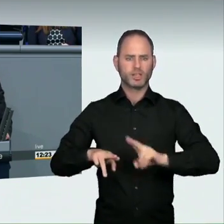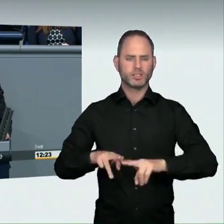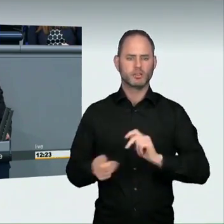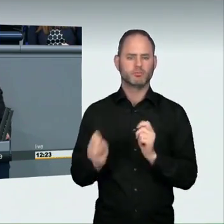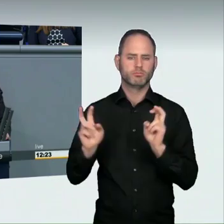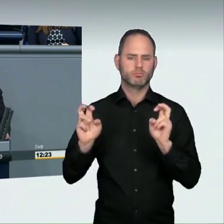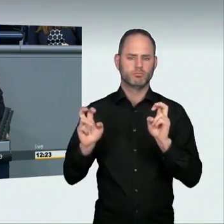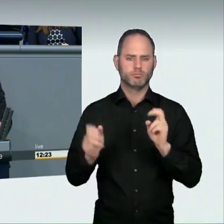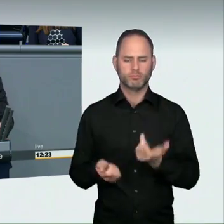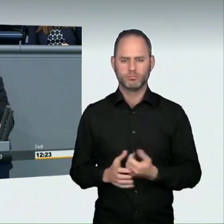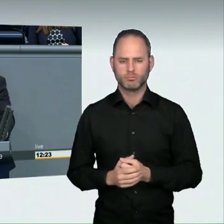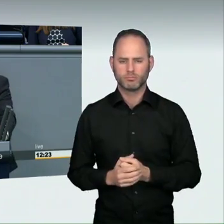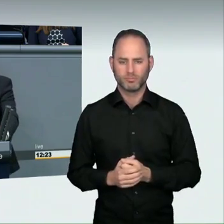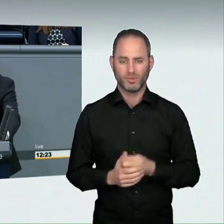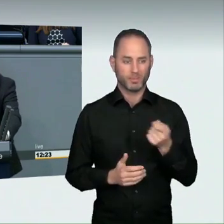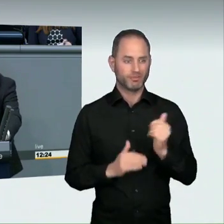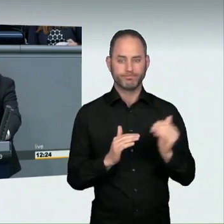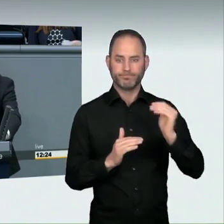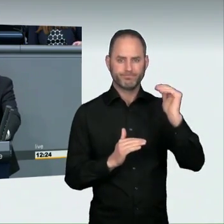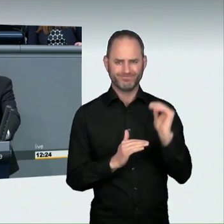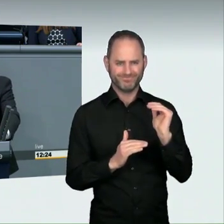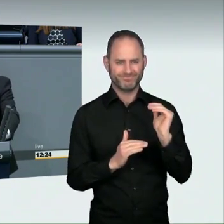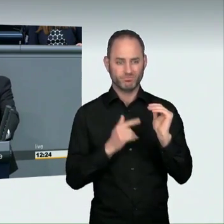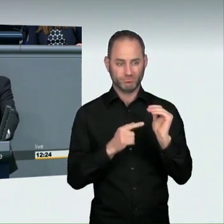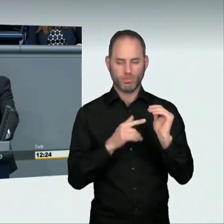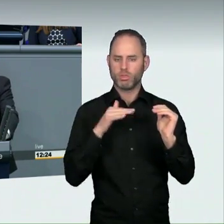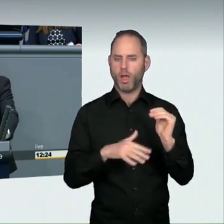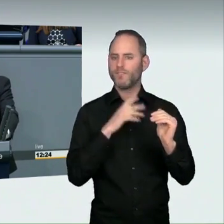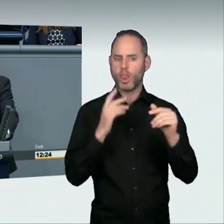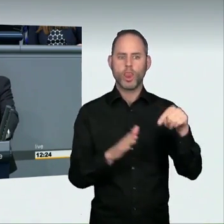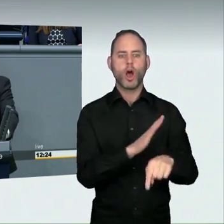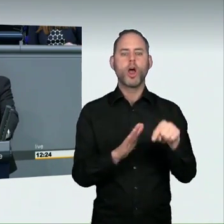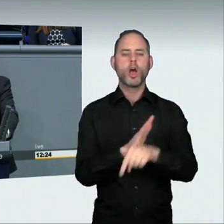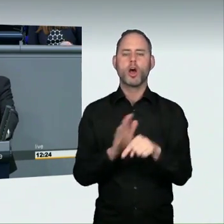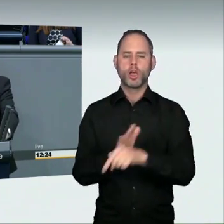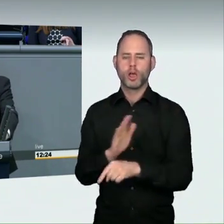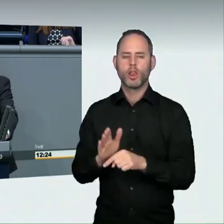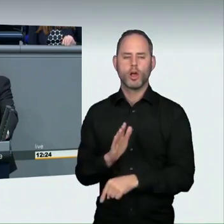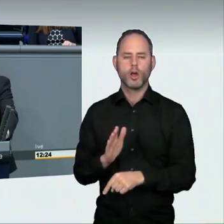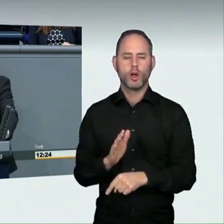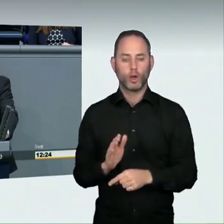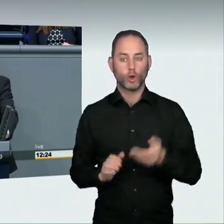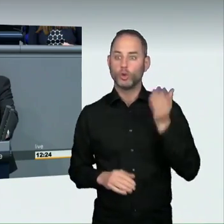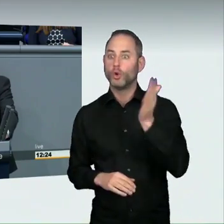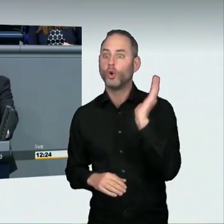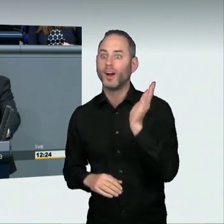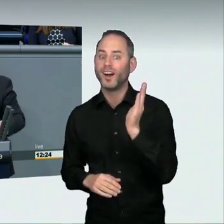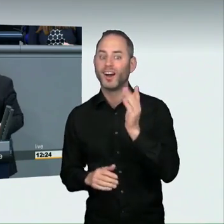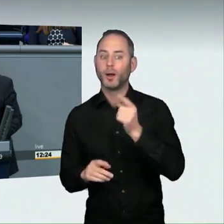Sie als Union sollten sich wirklich einmal überlegen, ob Sie mit diesen Ansagen an die Mieterinnen und Mieter auch in den nächsten Wahlkampf ziehen wollen,